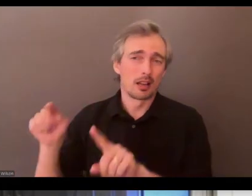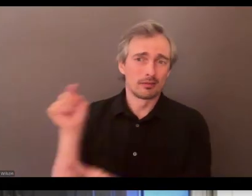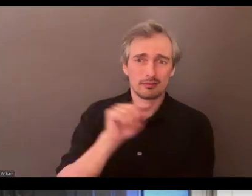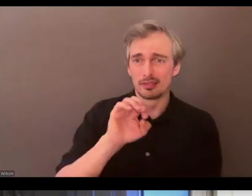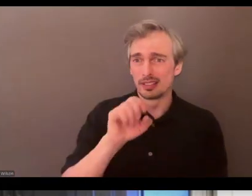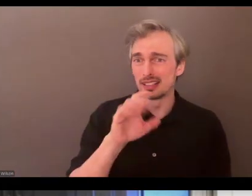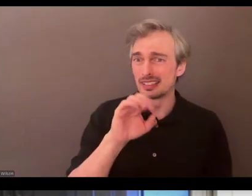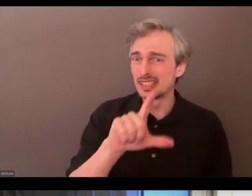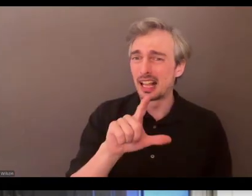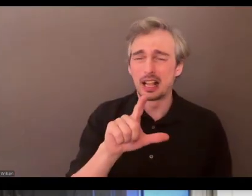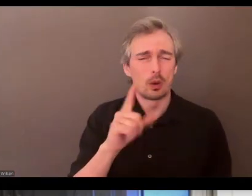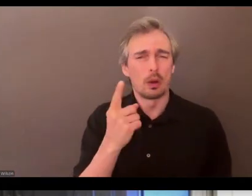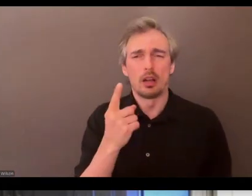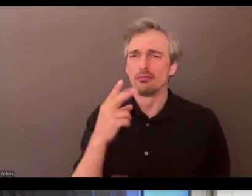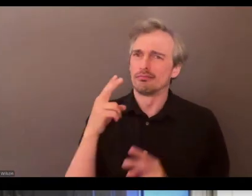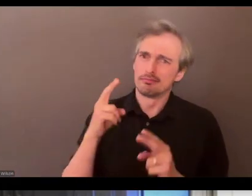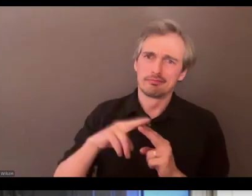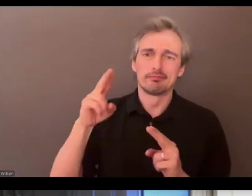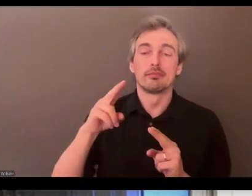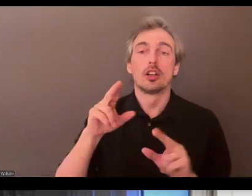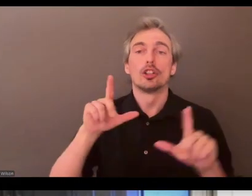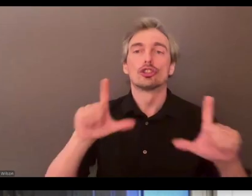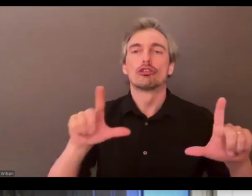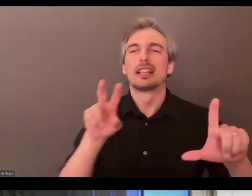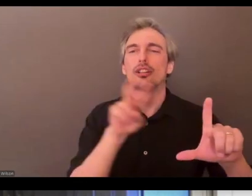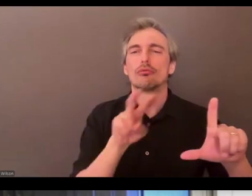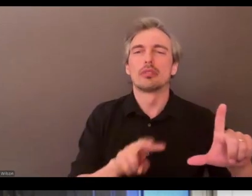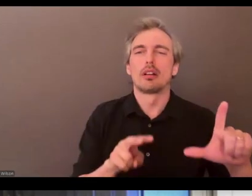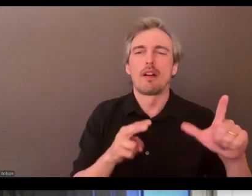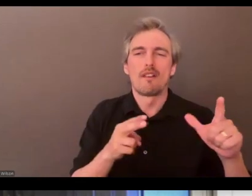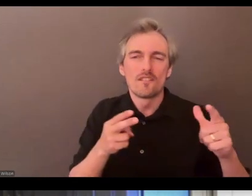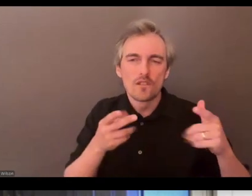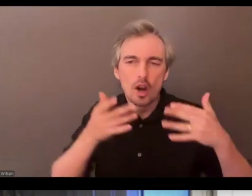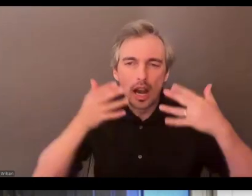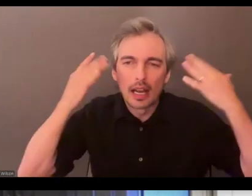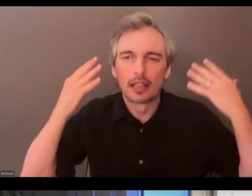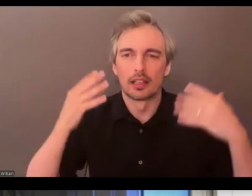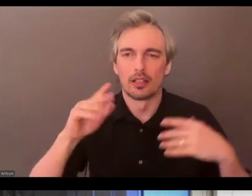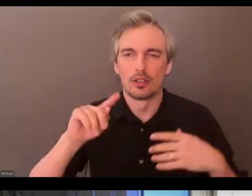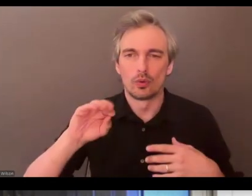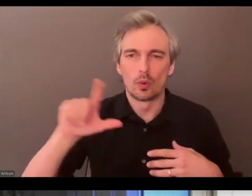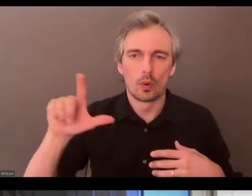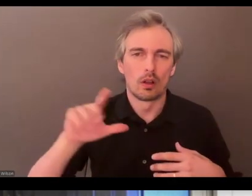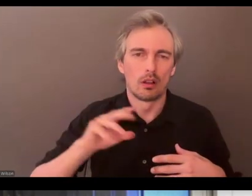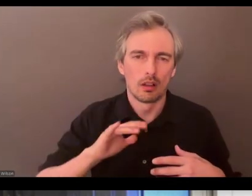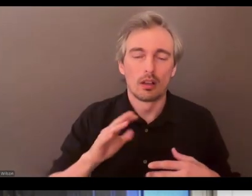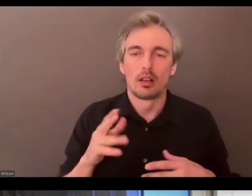また、アクセシビリティが組み込まれたチャ ートやテ ー ブルを作成することもでき、これは素晴らしいことです。